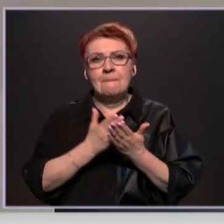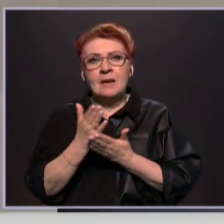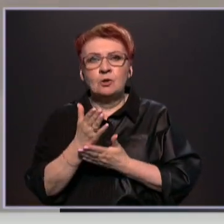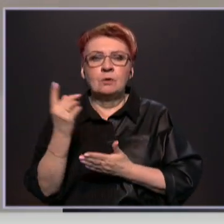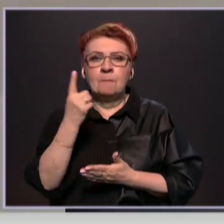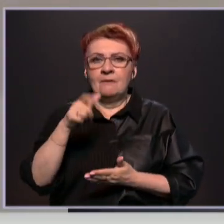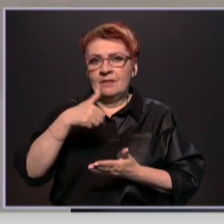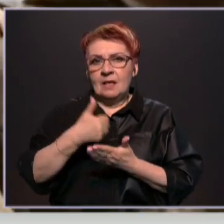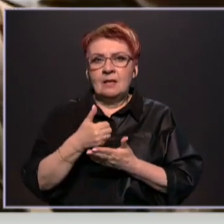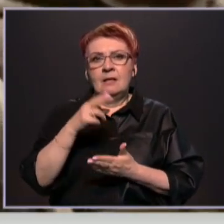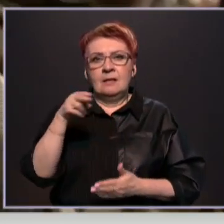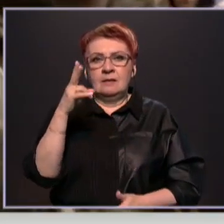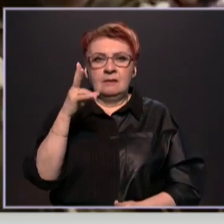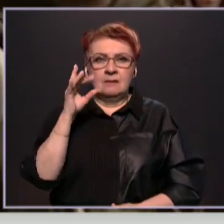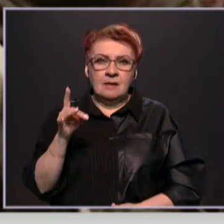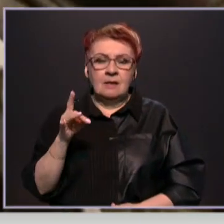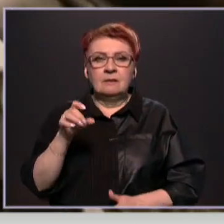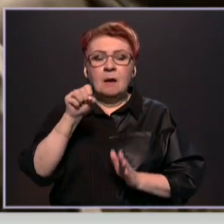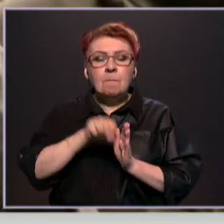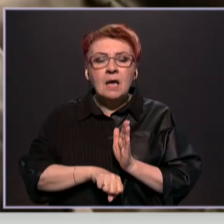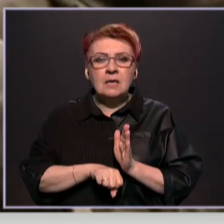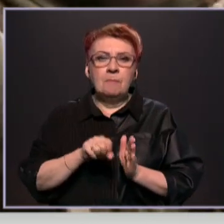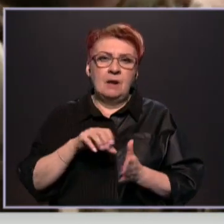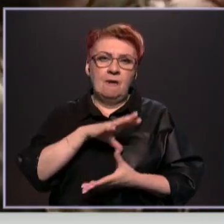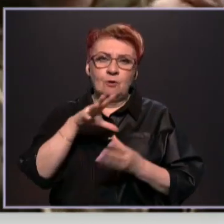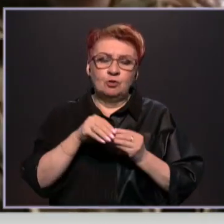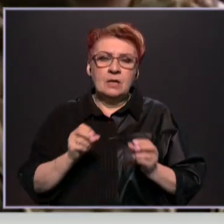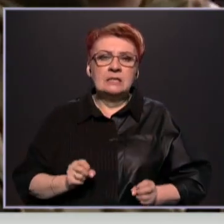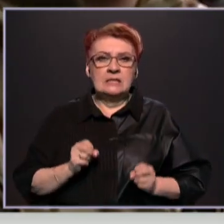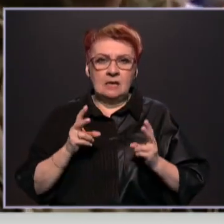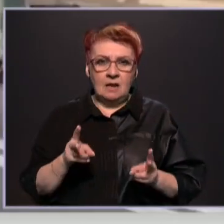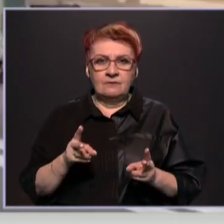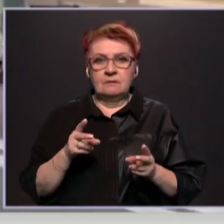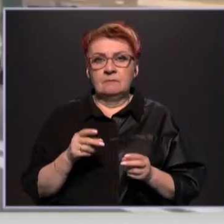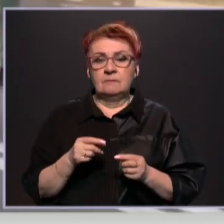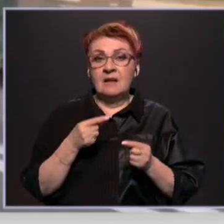первая глава Донецкой народной Республики погибли в результате терактов с разницей в 4 года Дарья